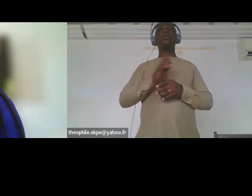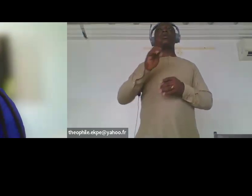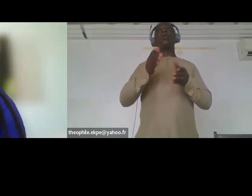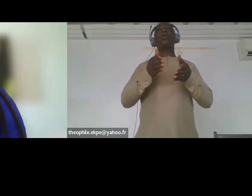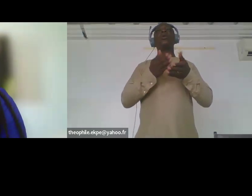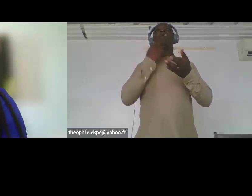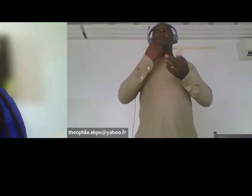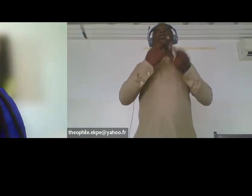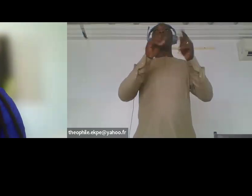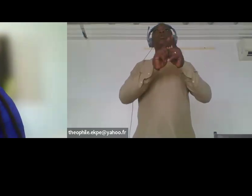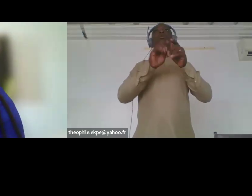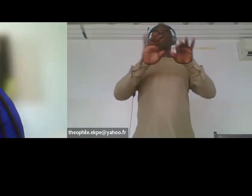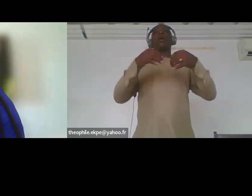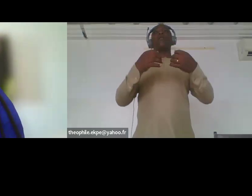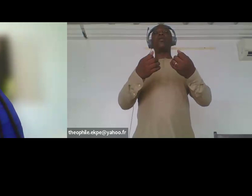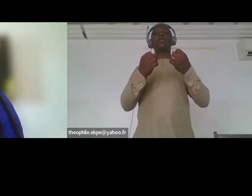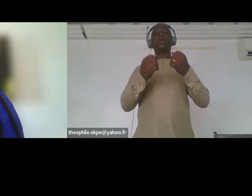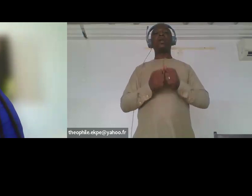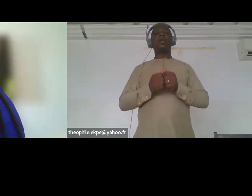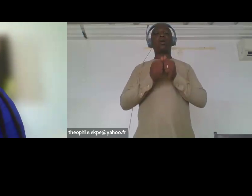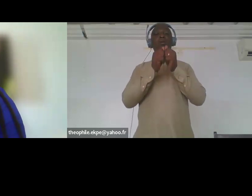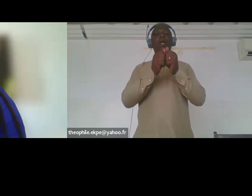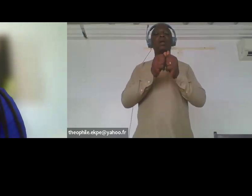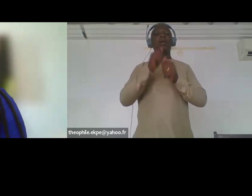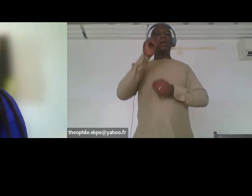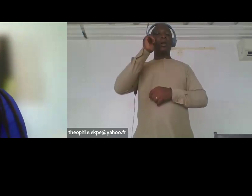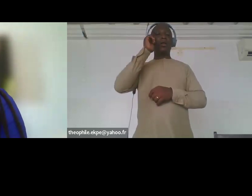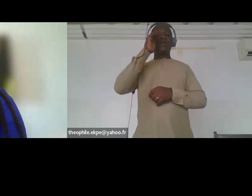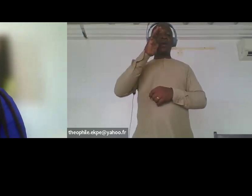renforcer et d' et accompagner les femmes et organisations de femmes